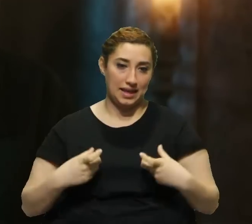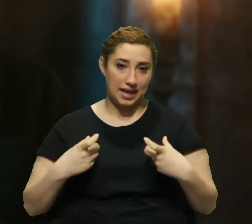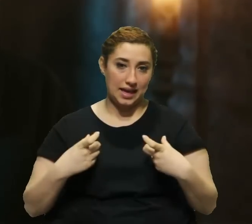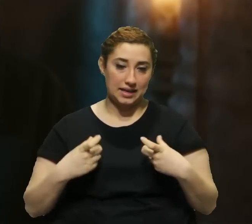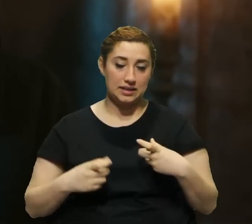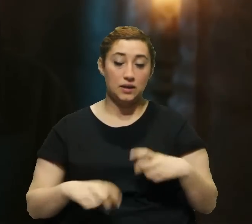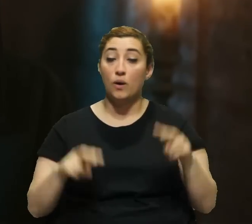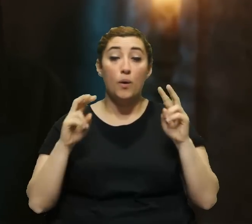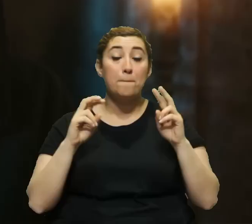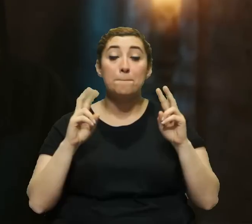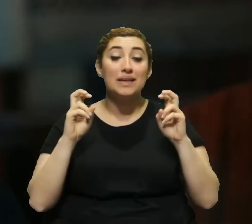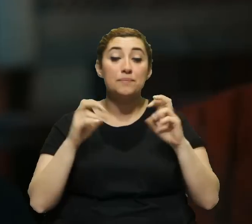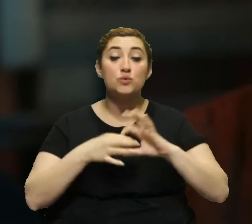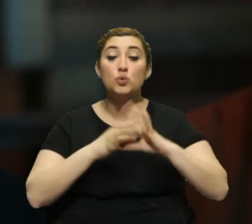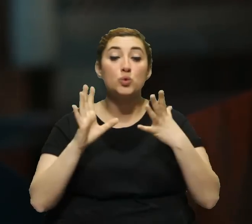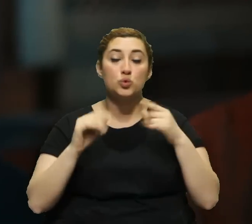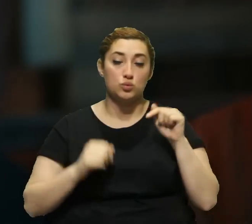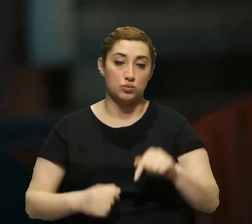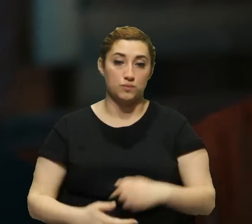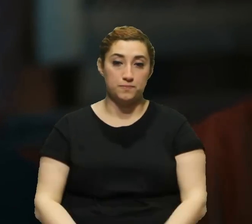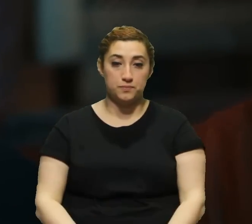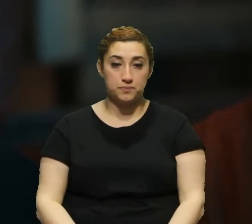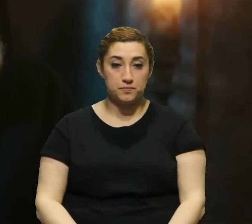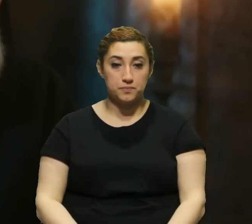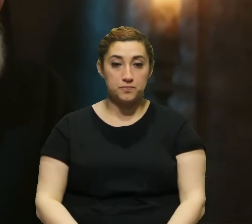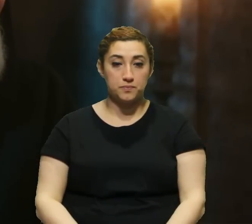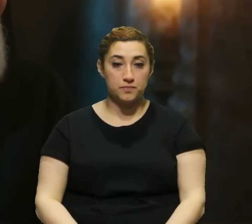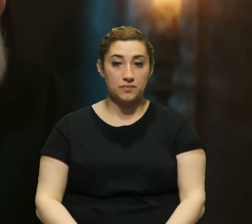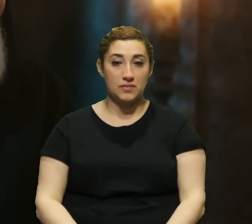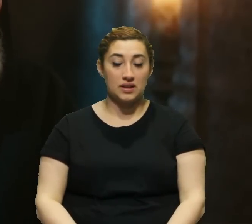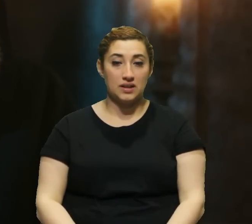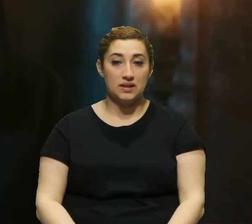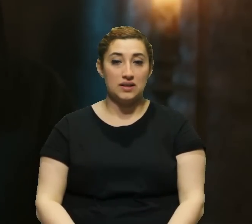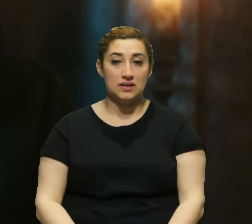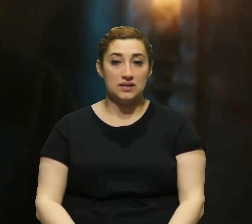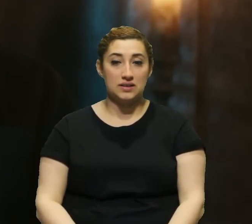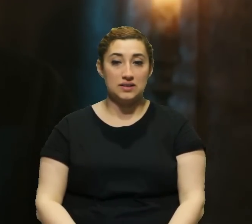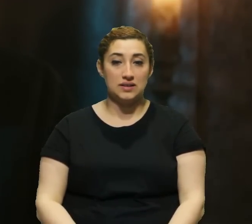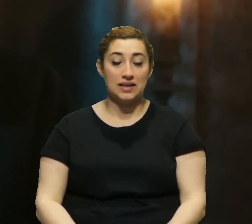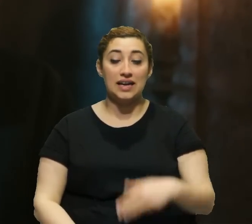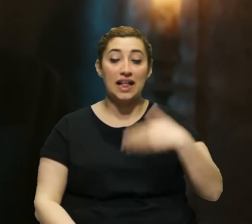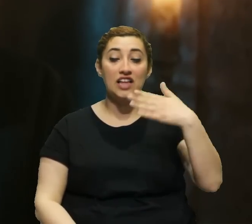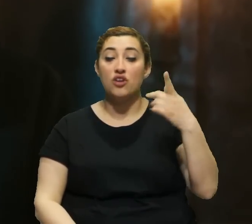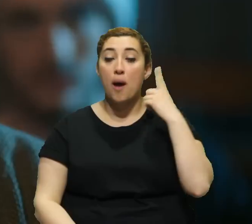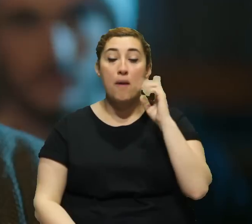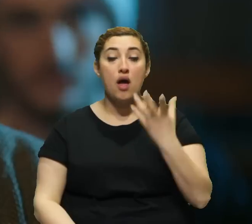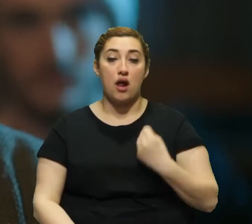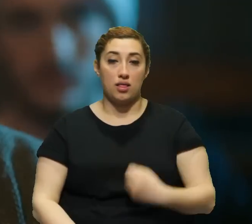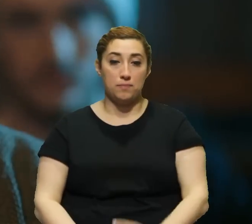Meselenin özü. Ahvalden haberdar olmak.